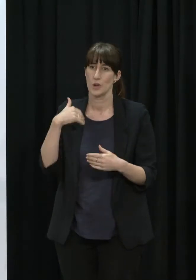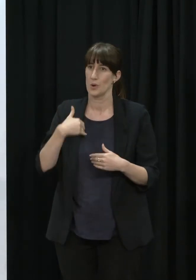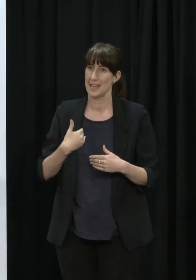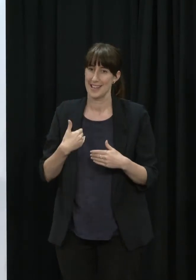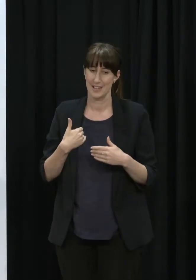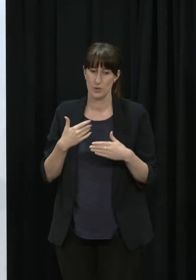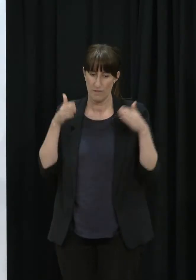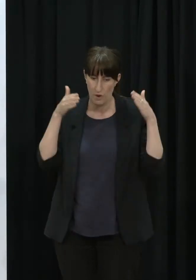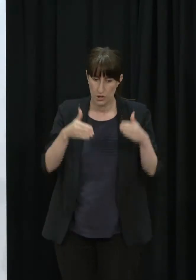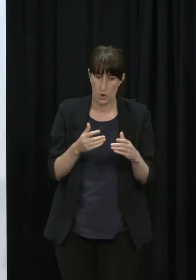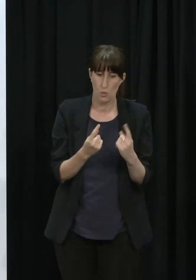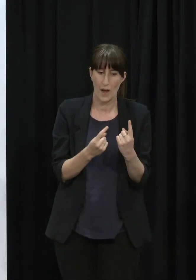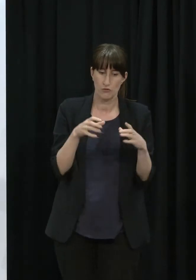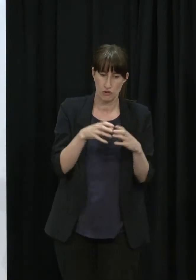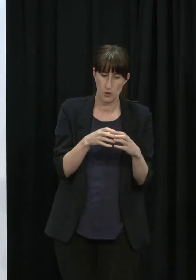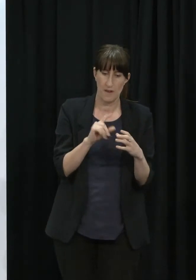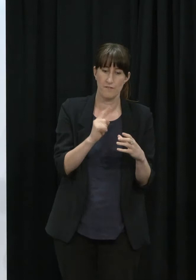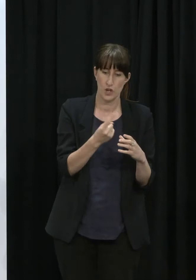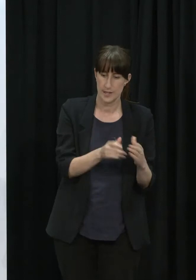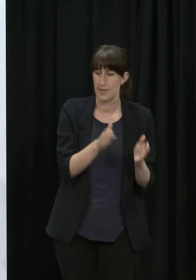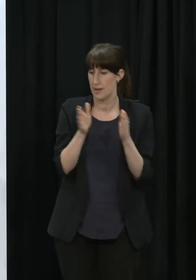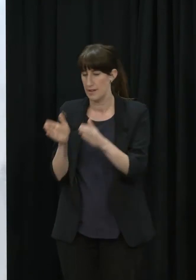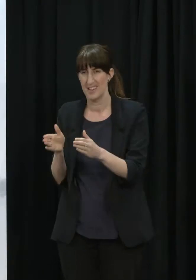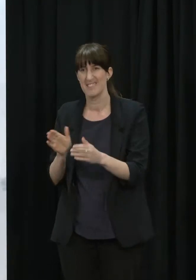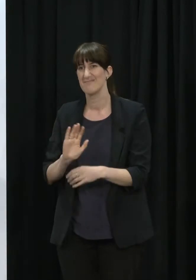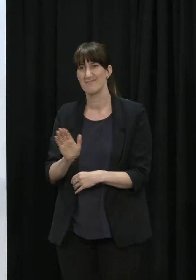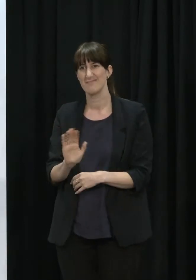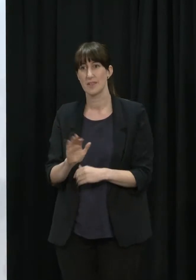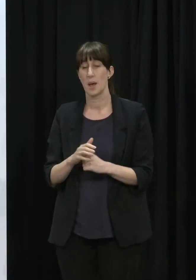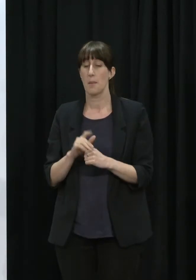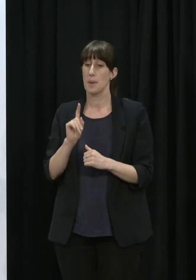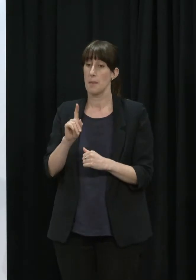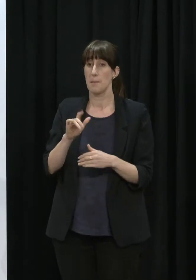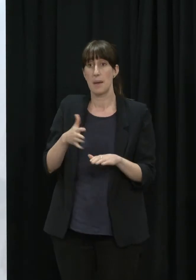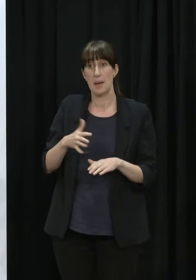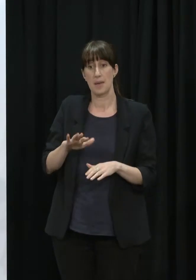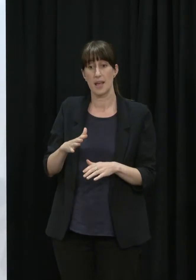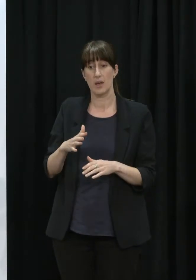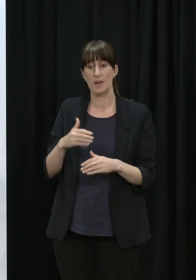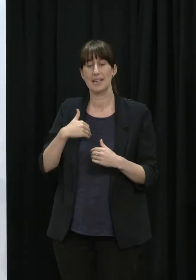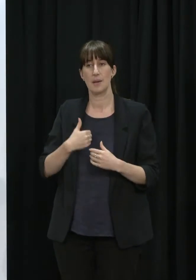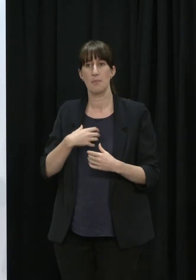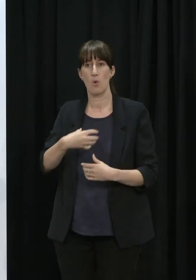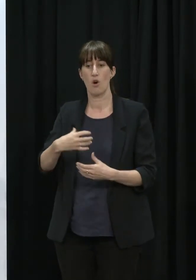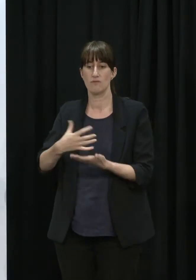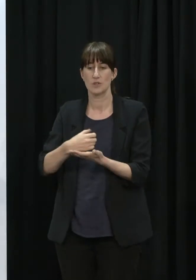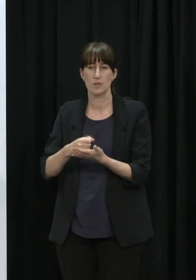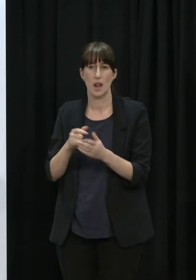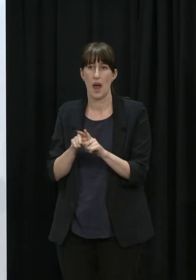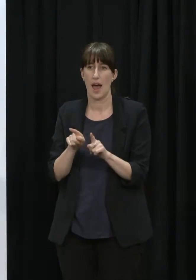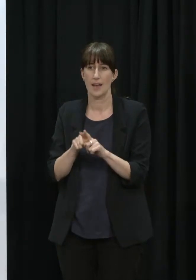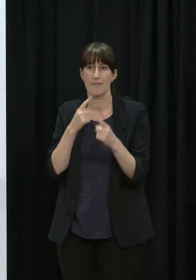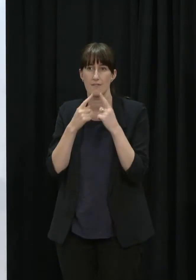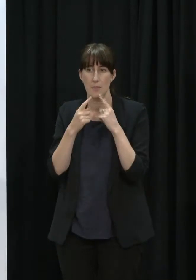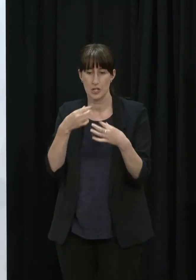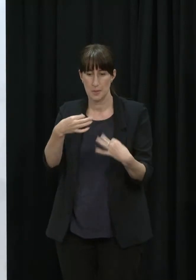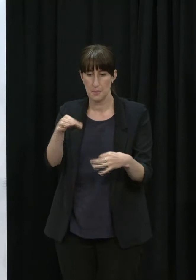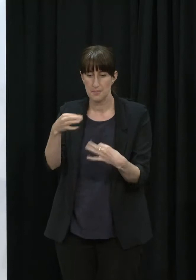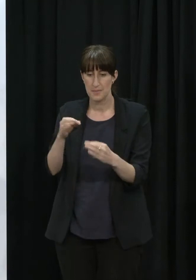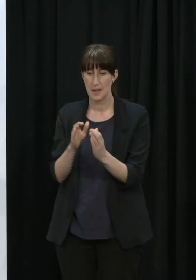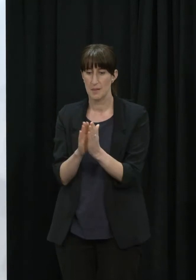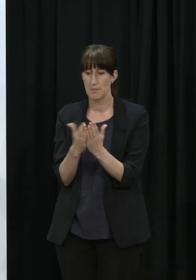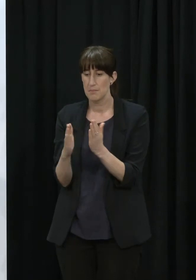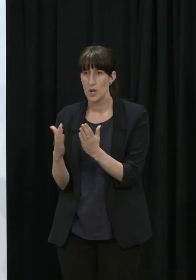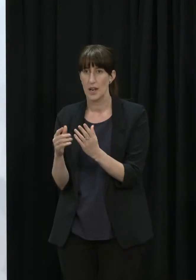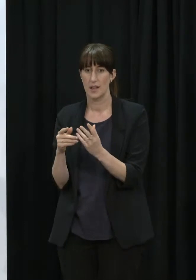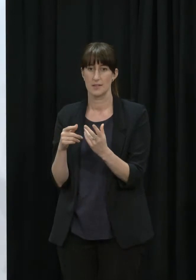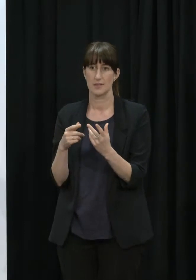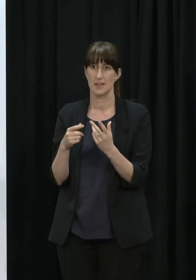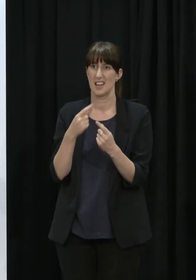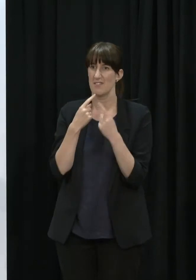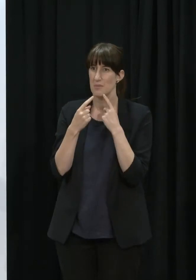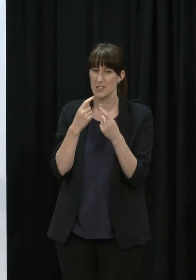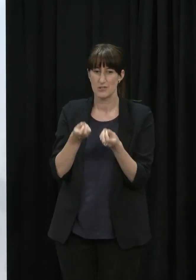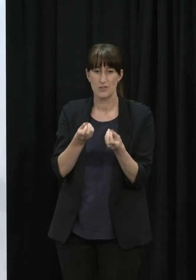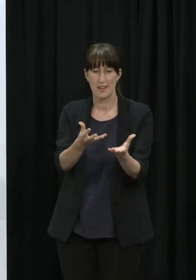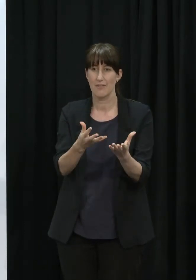rauemi, kaore matou e kite i te